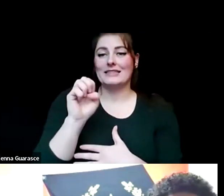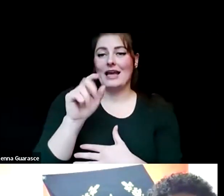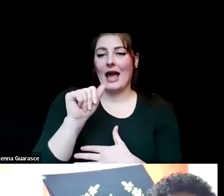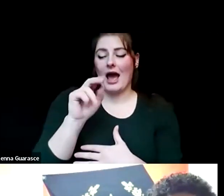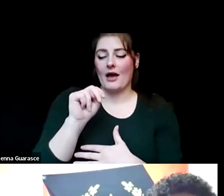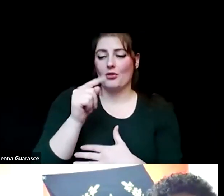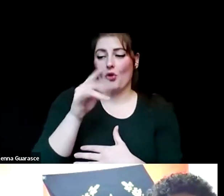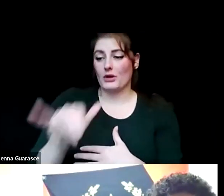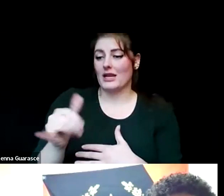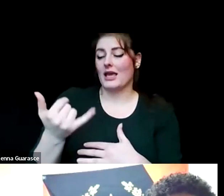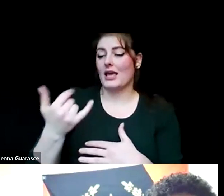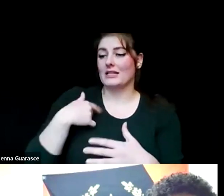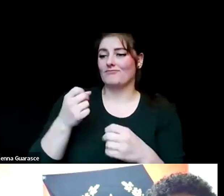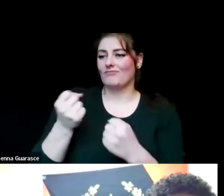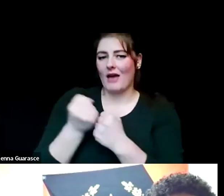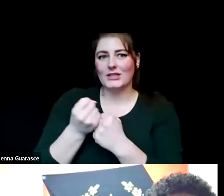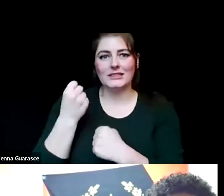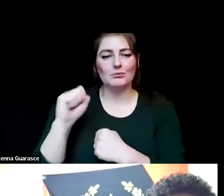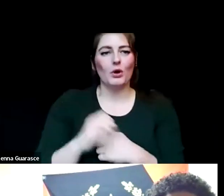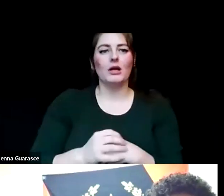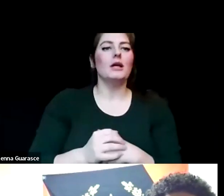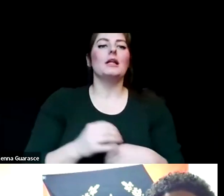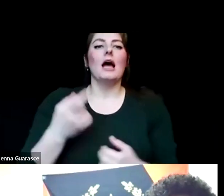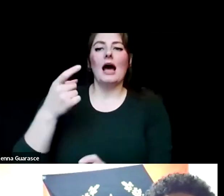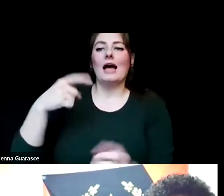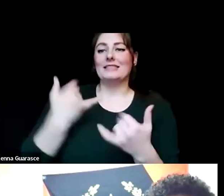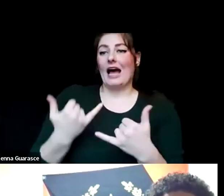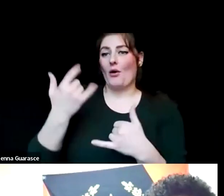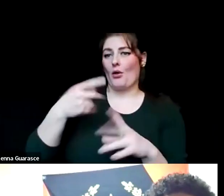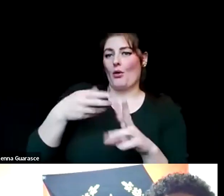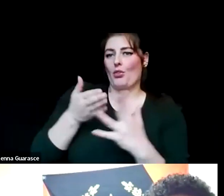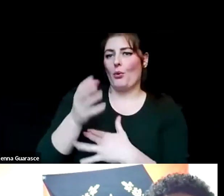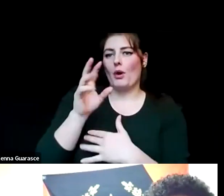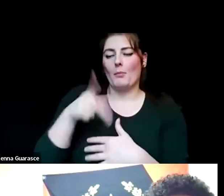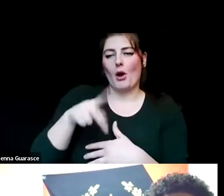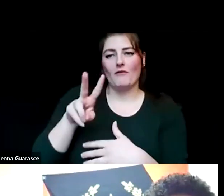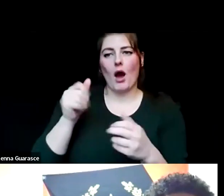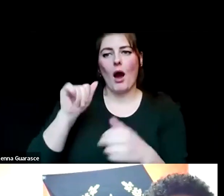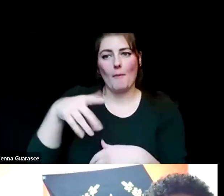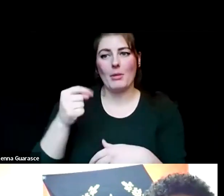ahora tienen su propia habitación en el complejo que está dedicada a ellos.